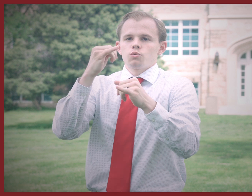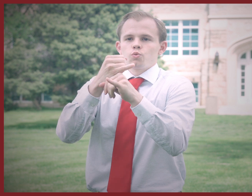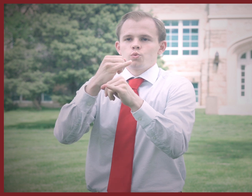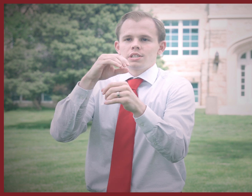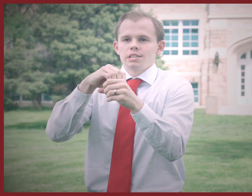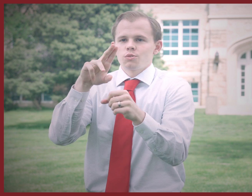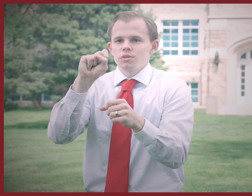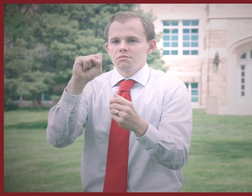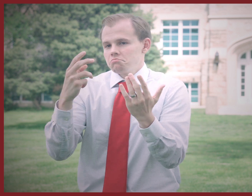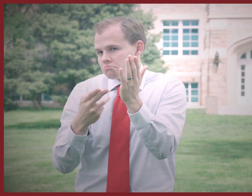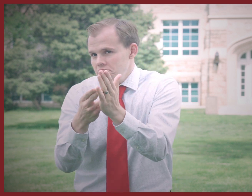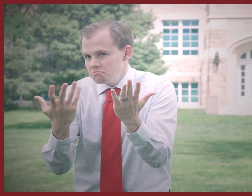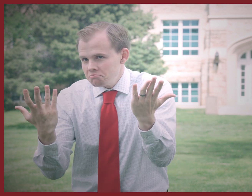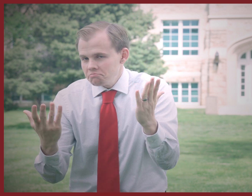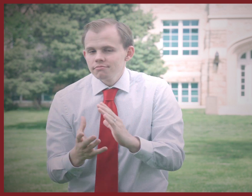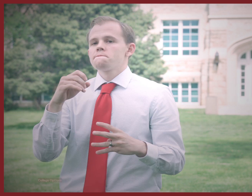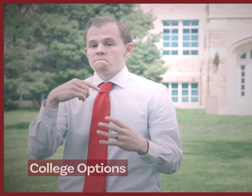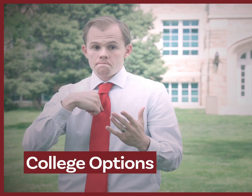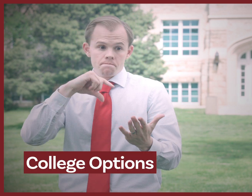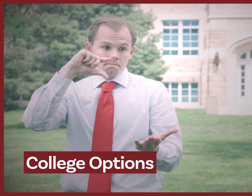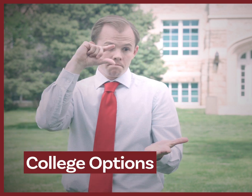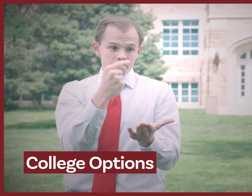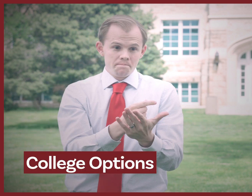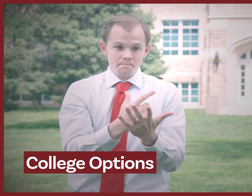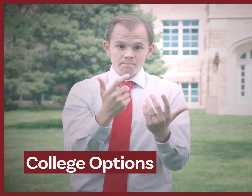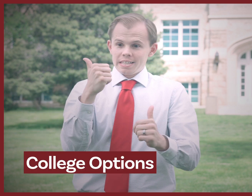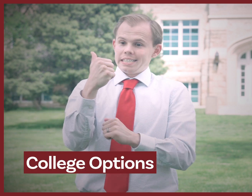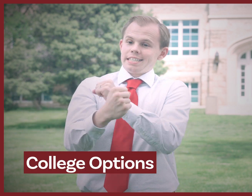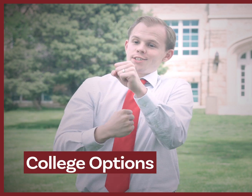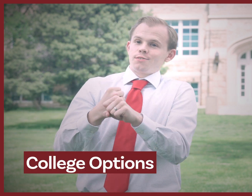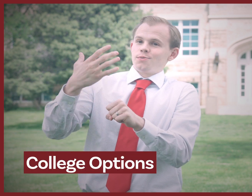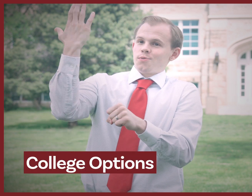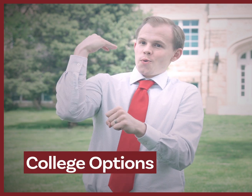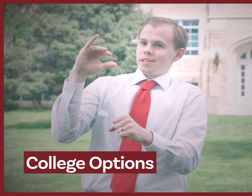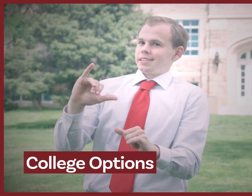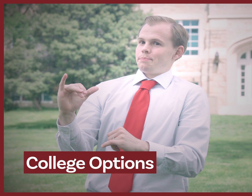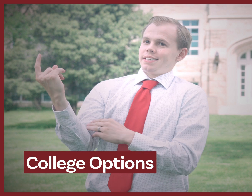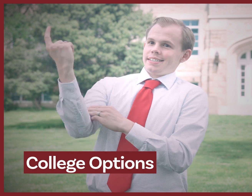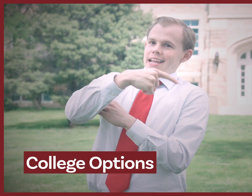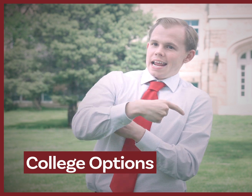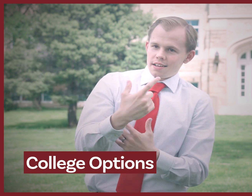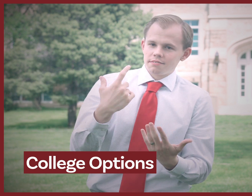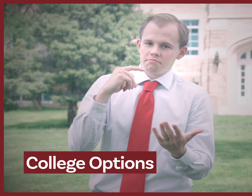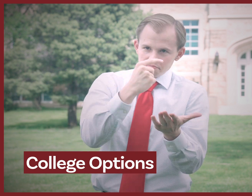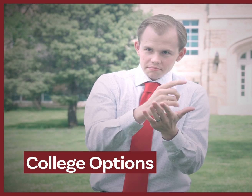Estados Unidos, sinceramente. Así que me gradué hace diez años y me gradué